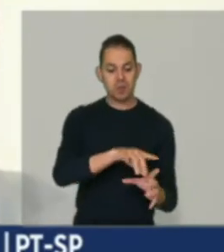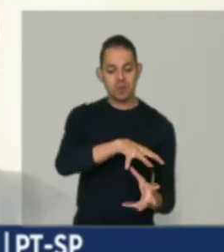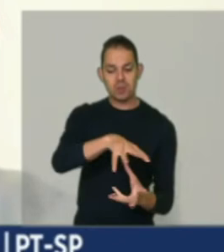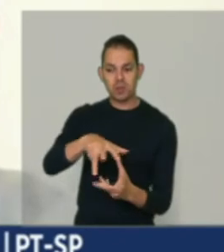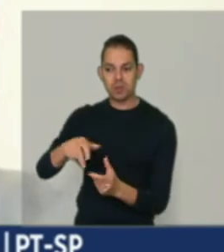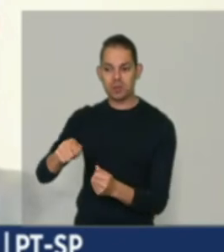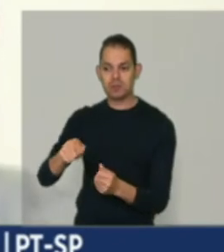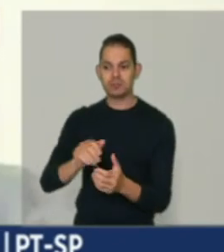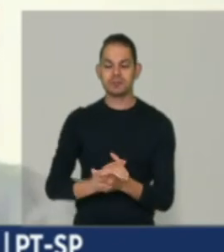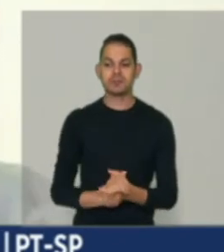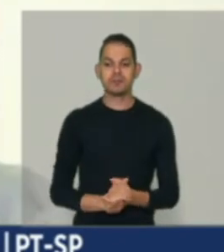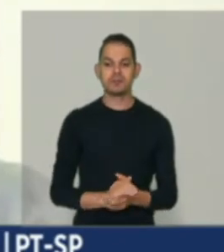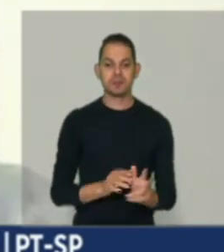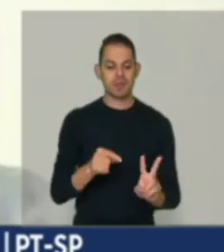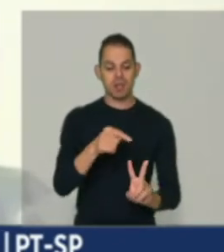CULATRA, SENHOR PRESIDENTE. PORQUE ESSE PEDIDO DE